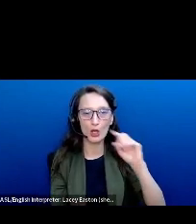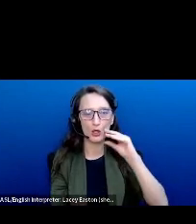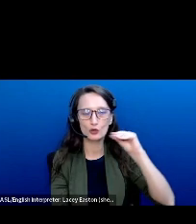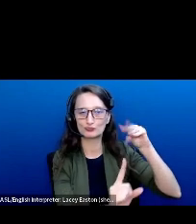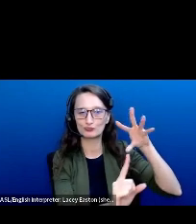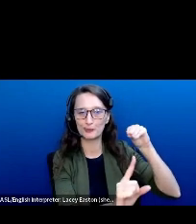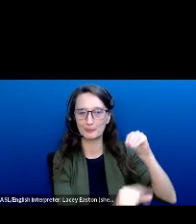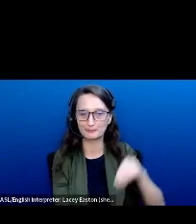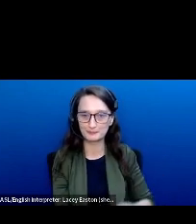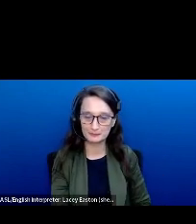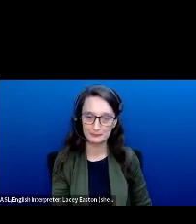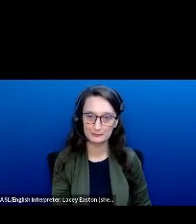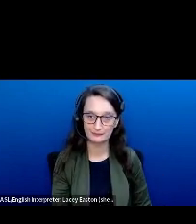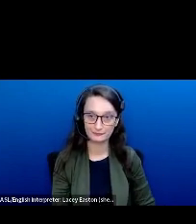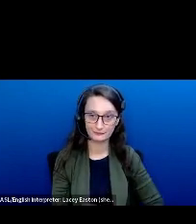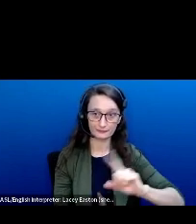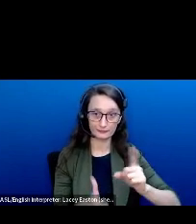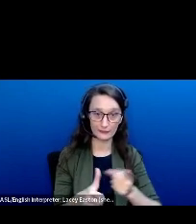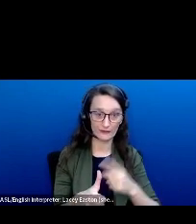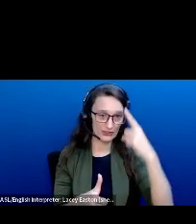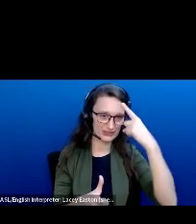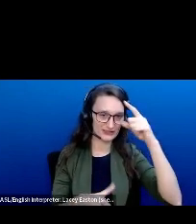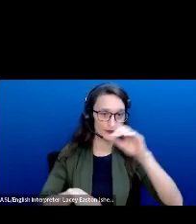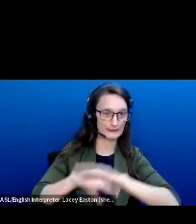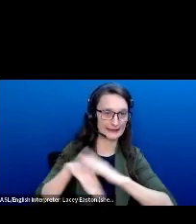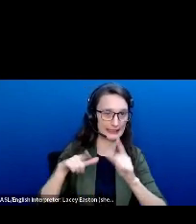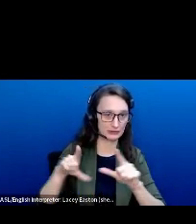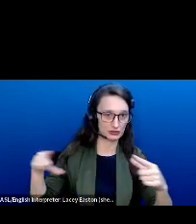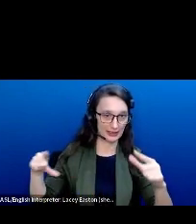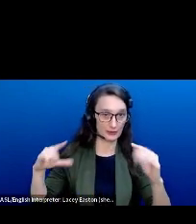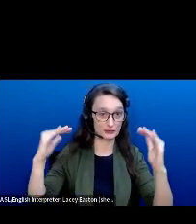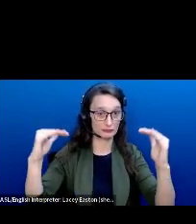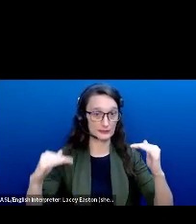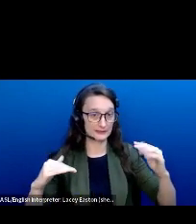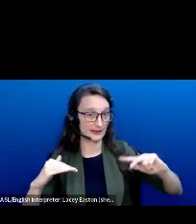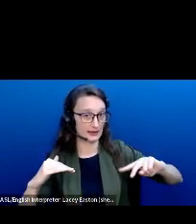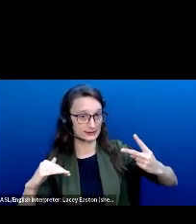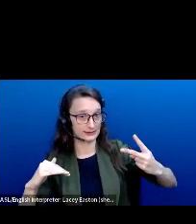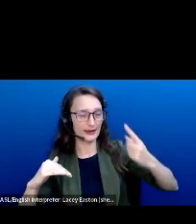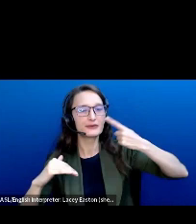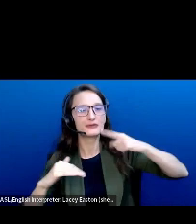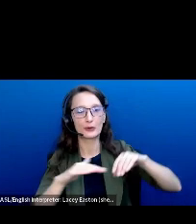El primero es para la versión en inglés y el segundo es para acceder a las